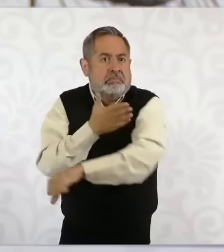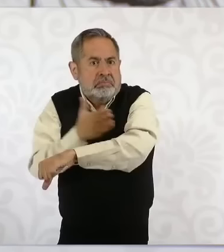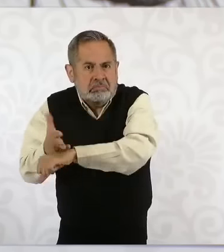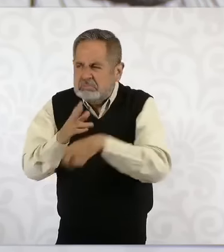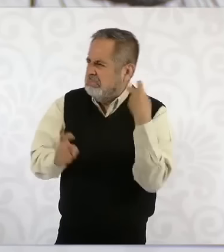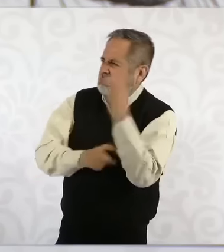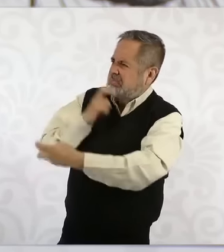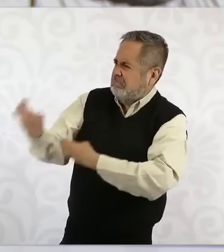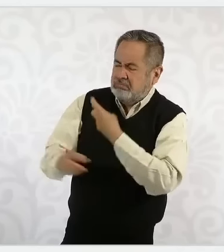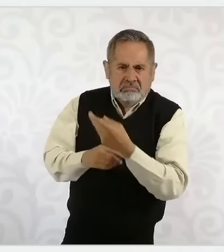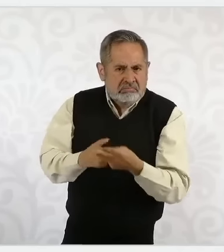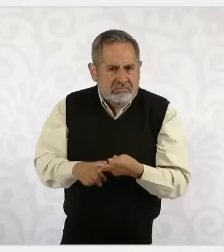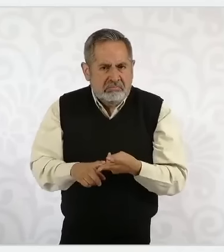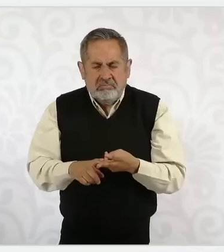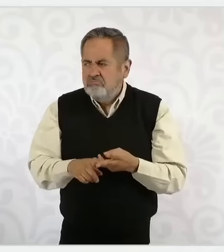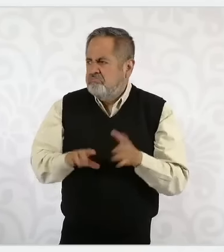reivindicándole la injerencia extranjera.